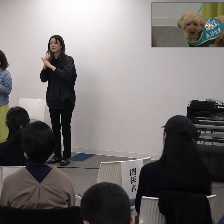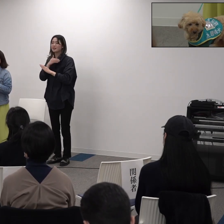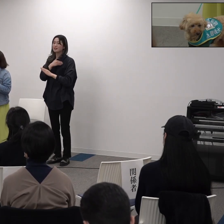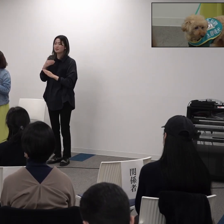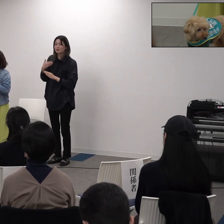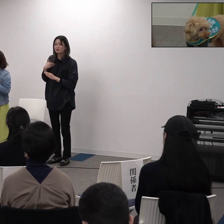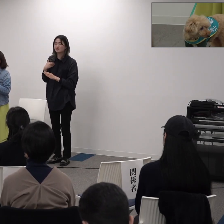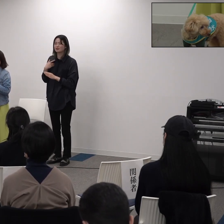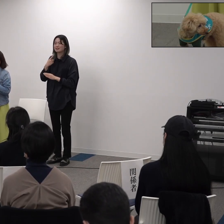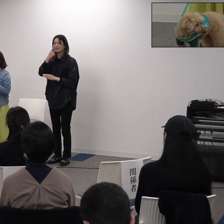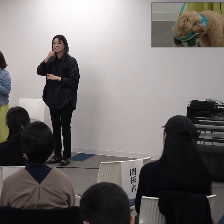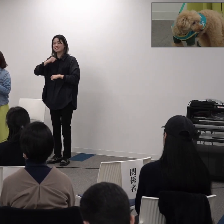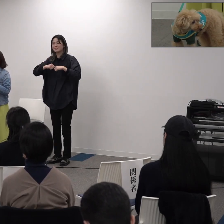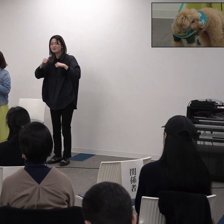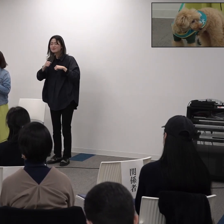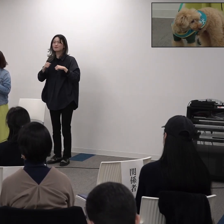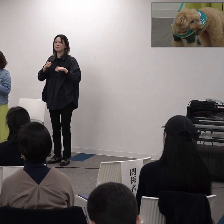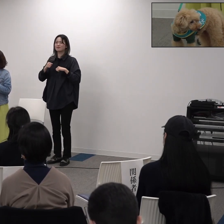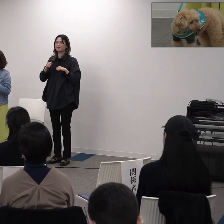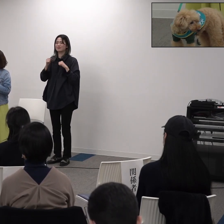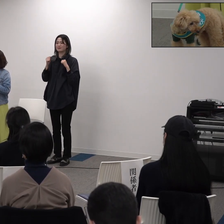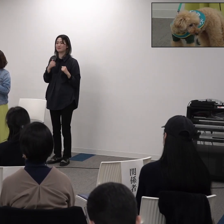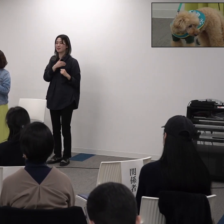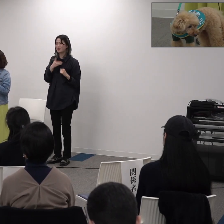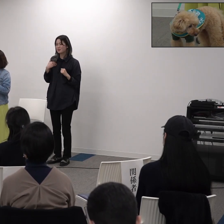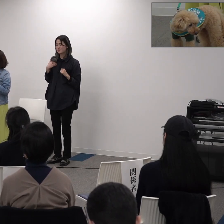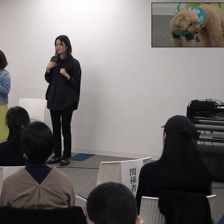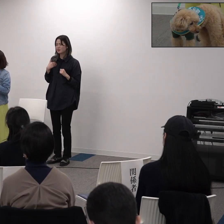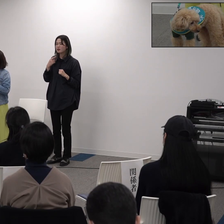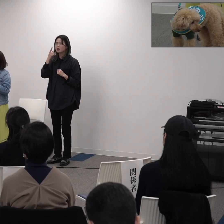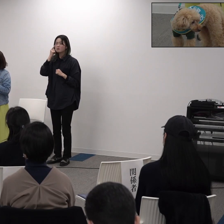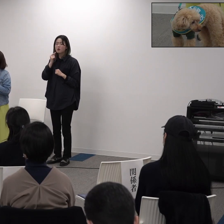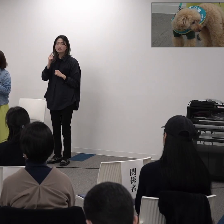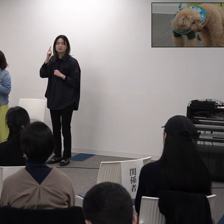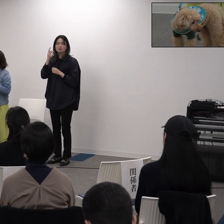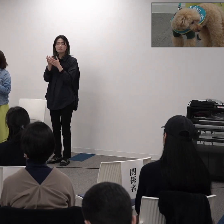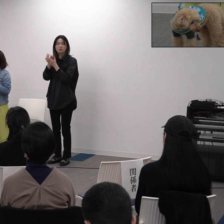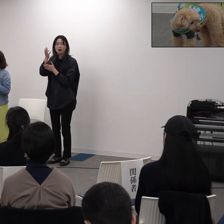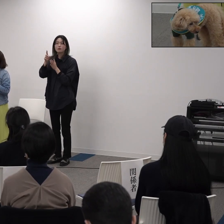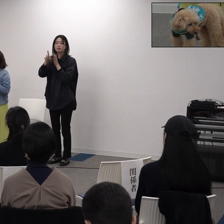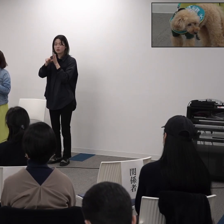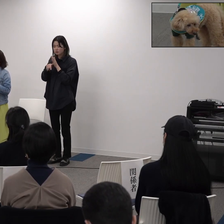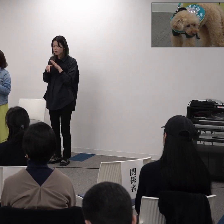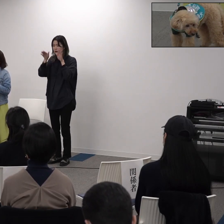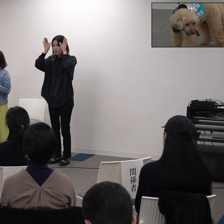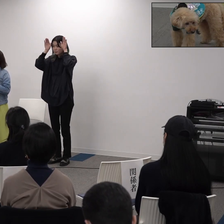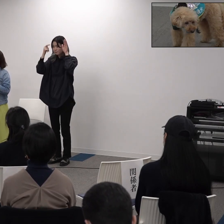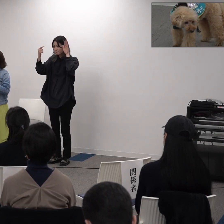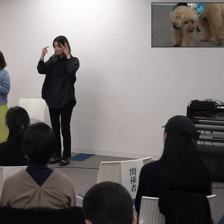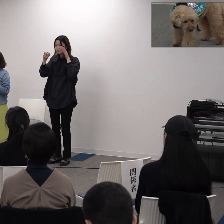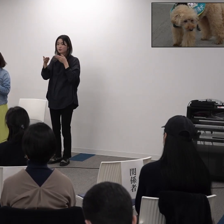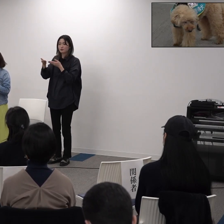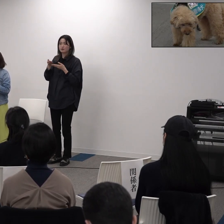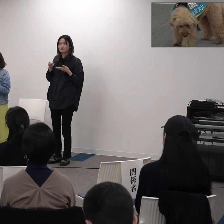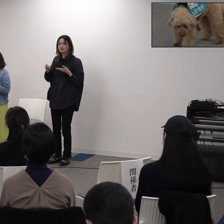何しててもいいんだ いざというときはこの子が教えてくれるから大丈夫、と